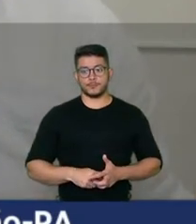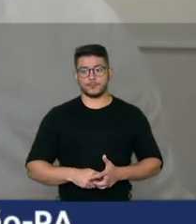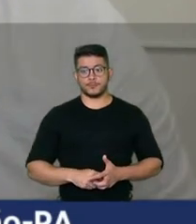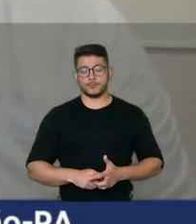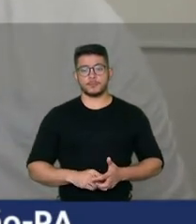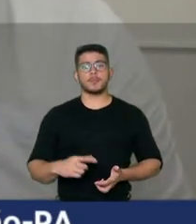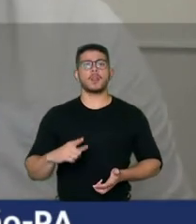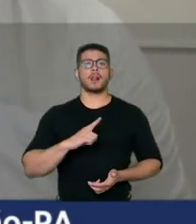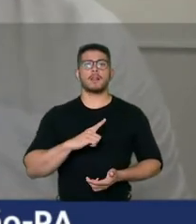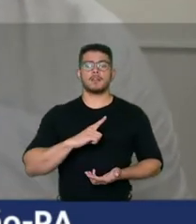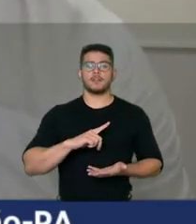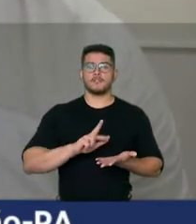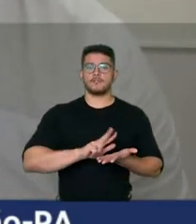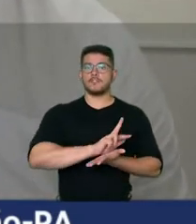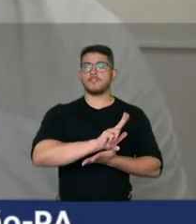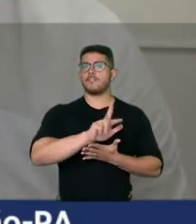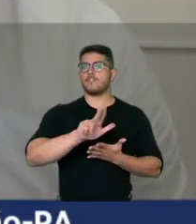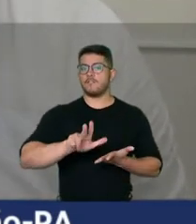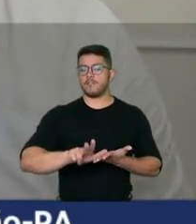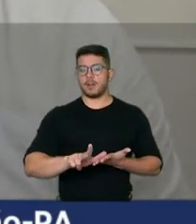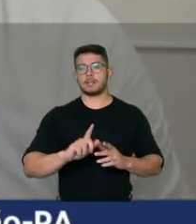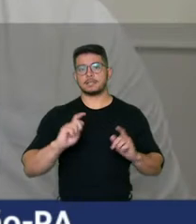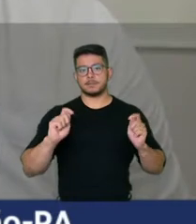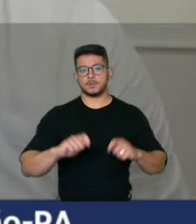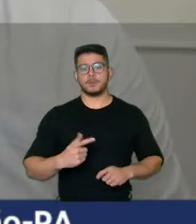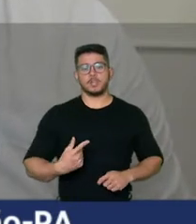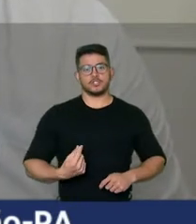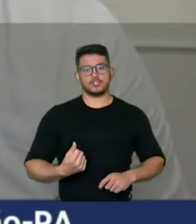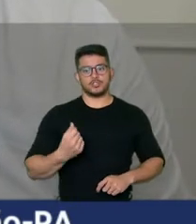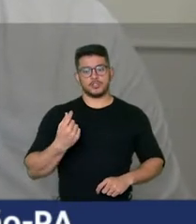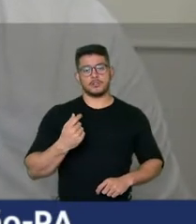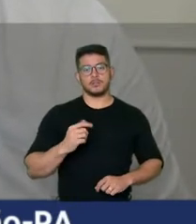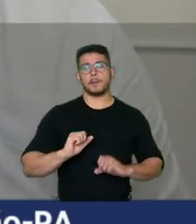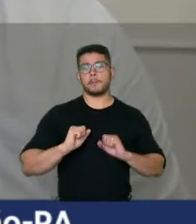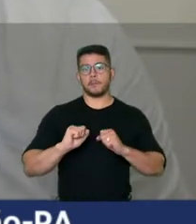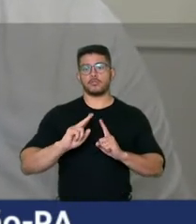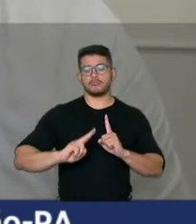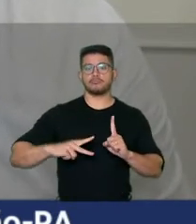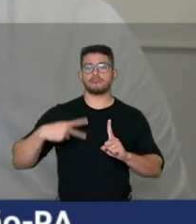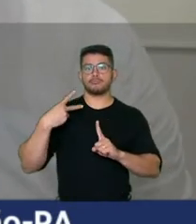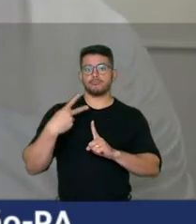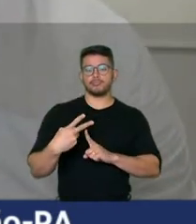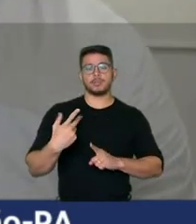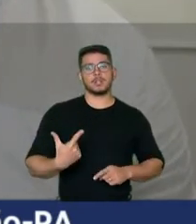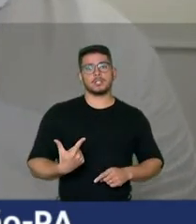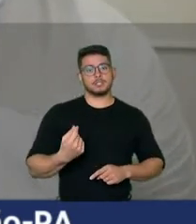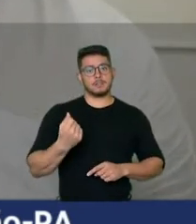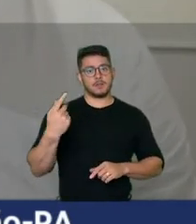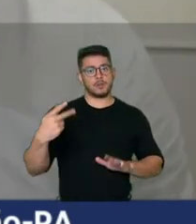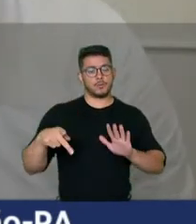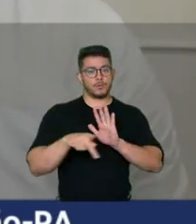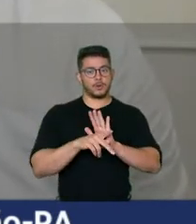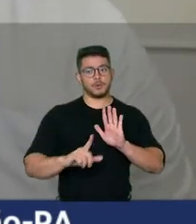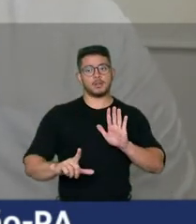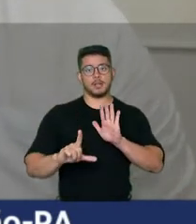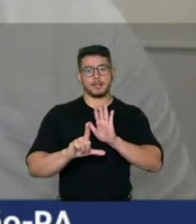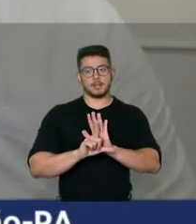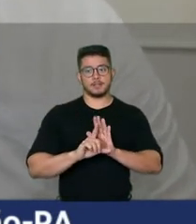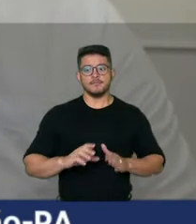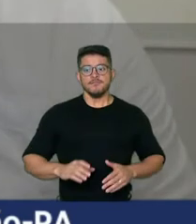FEDERAIS, A FUTURA LOTERIA DA CULTURA, ENFIM, NÓS APRESENTAMOS UM ROL DE ORIGEM DE RECURSOS QUE TENHO CERTEZA QUE VAI SE SUPERAR INCLUSIVE ESSE VALOR PREVISTO NESSA LEI QUANDO NÓS FORMOS FAZER A RENOVAÇÃO DESSA LEI. DEPOIS